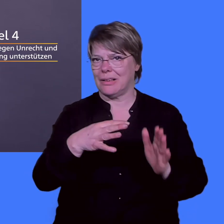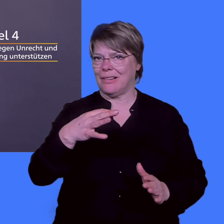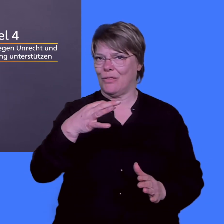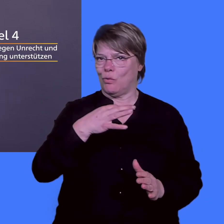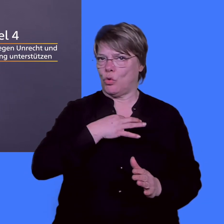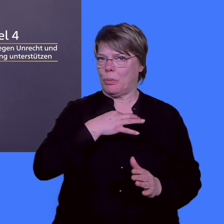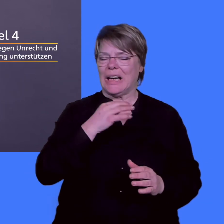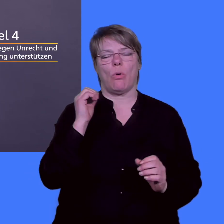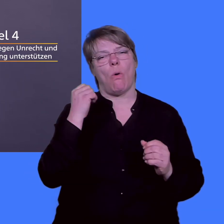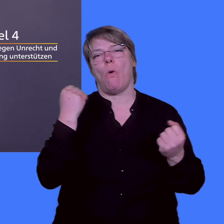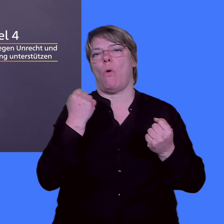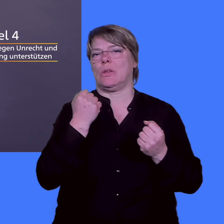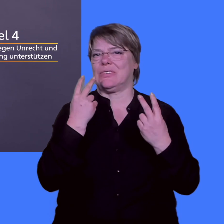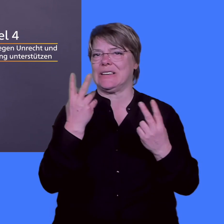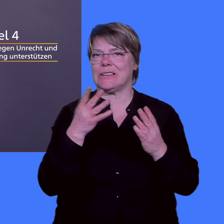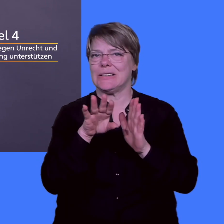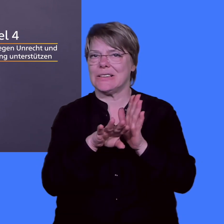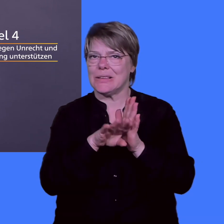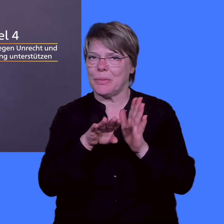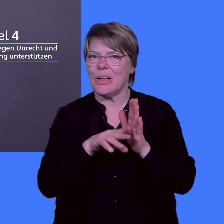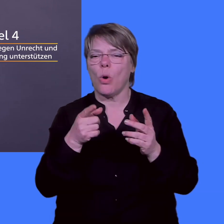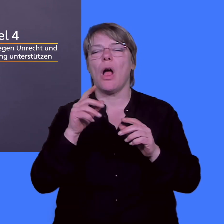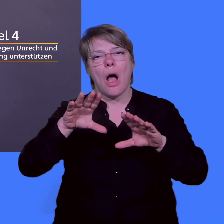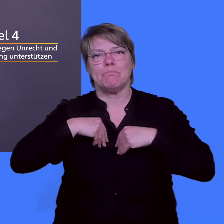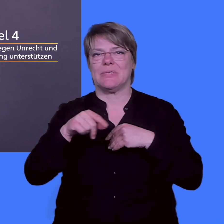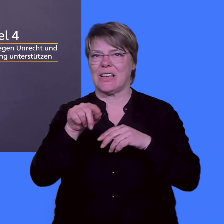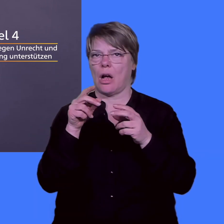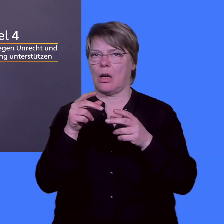Und da geht es viel um die Verantwortung der Erwachsenen, finde ich.